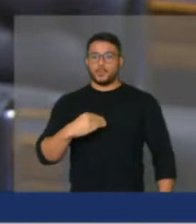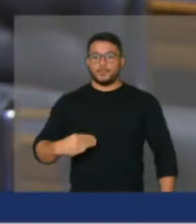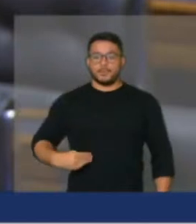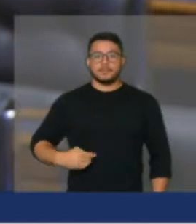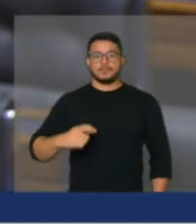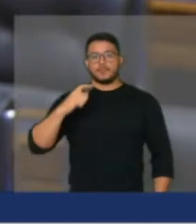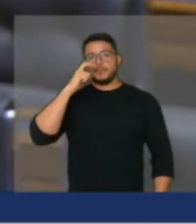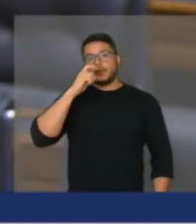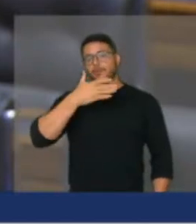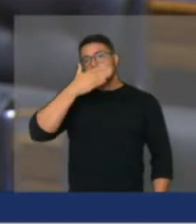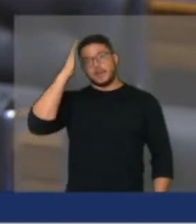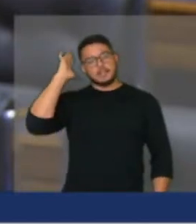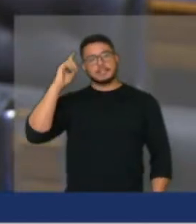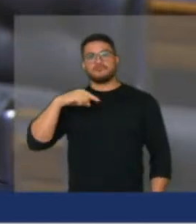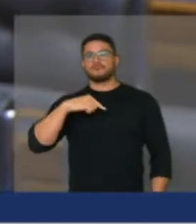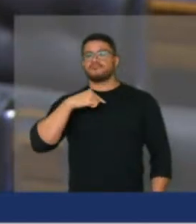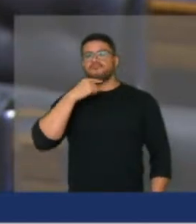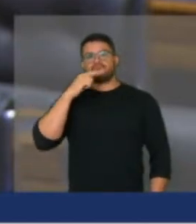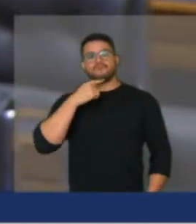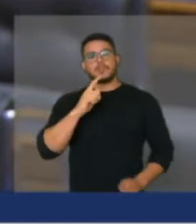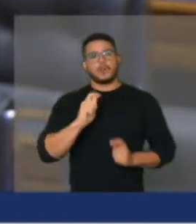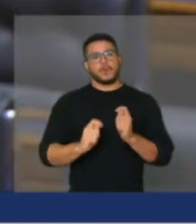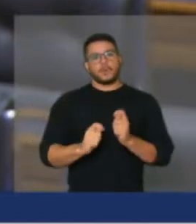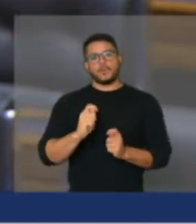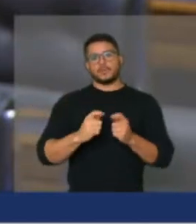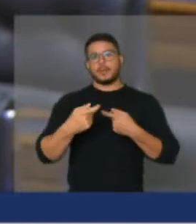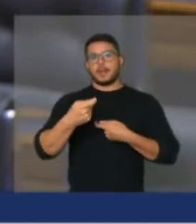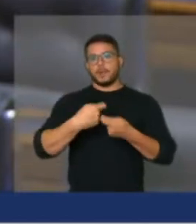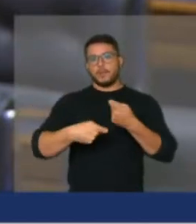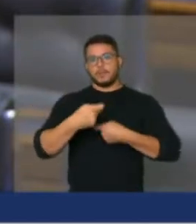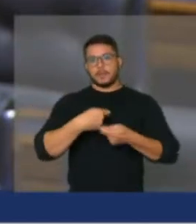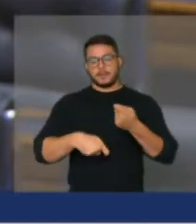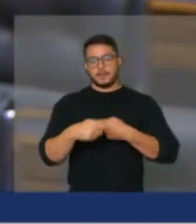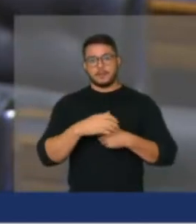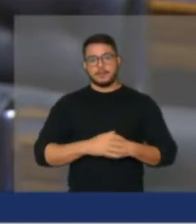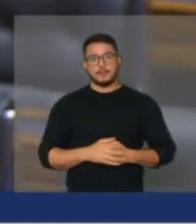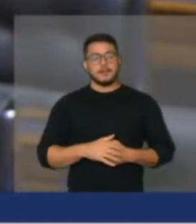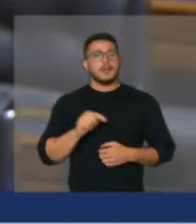BRASILEIRA. ELE FAZ MAL AO POVO BRASILEIRO. SOBRETUDO, É POPULAÇÃO MAIS HUMILDE. E